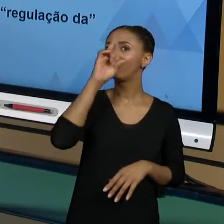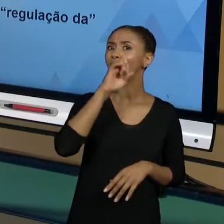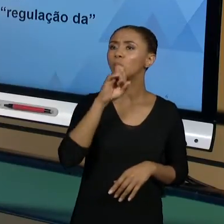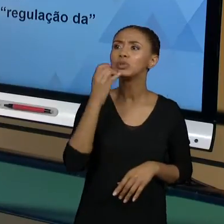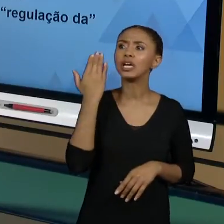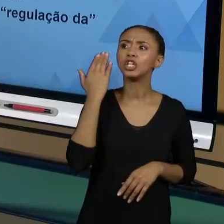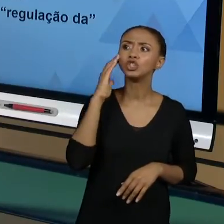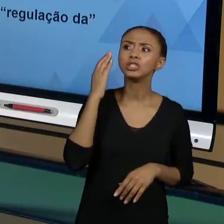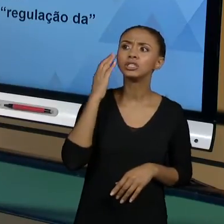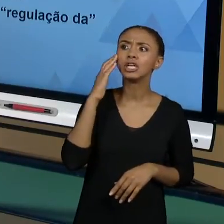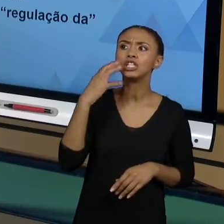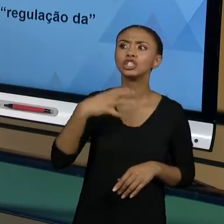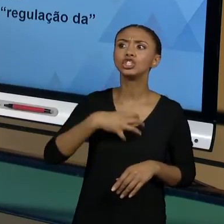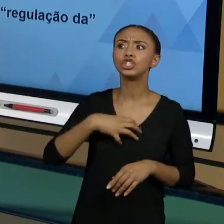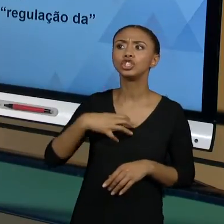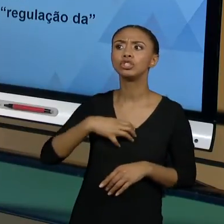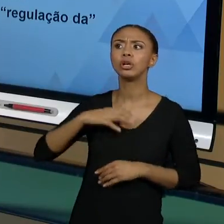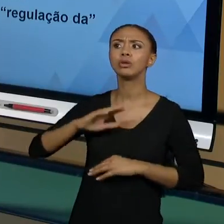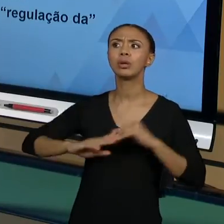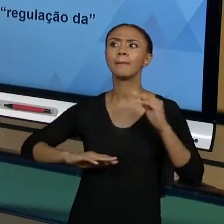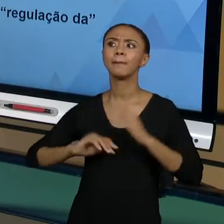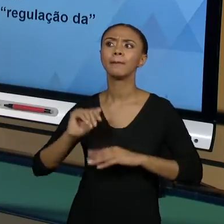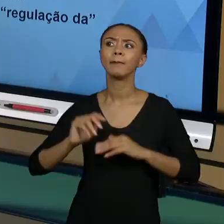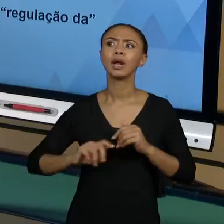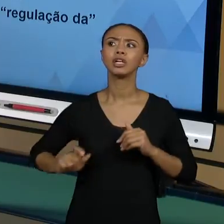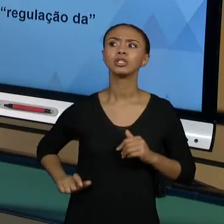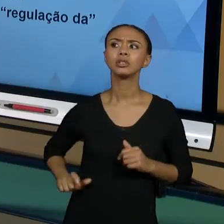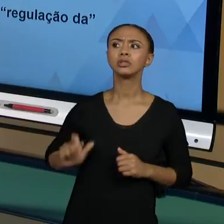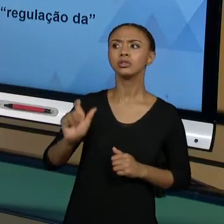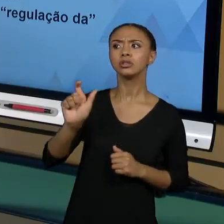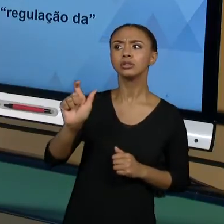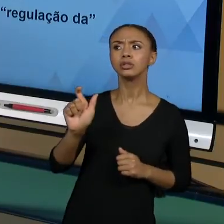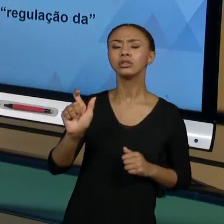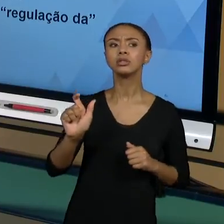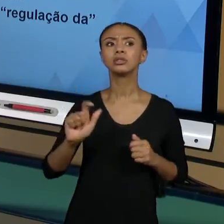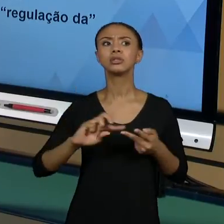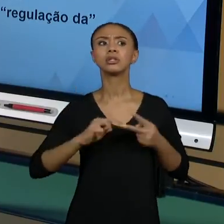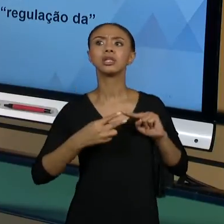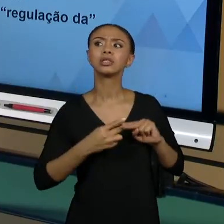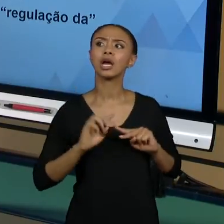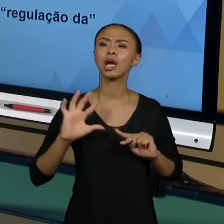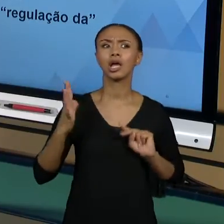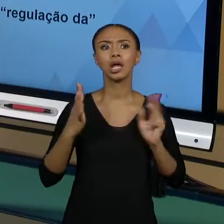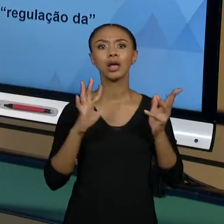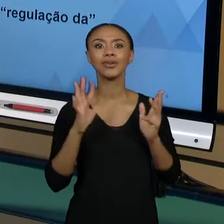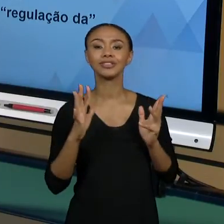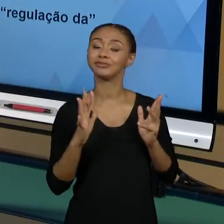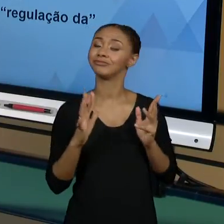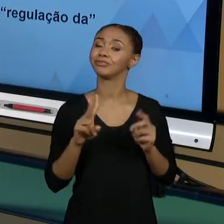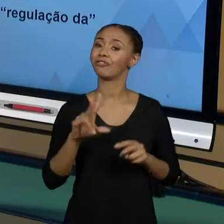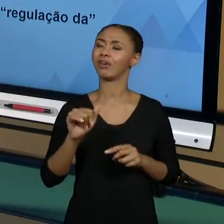SIGNIFICADOS, AQUILO QUE ESTÁ ACONTECENDO, QUE OUTRAS PESSOAS QUE LÁ ESTEJAM. ENTÃO SE IMAGINE